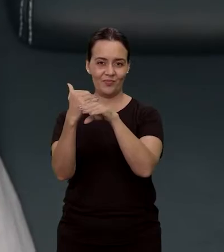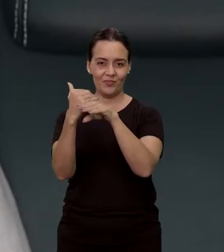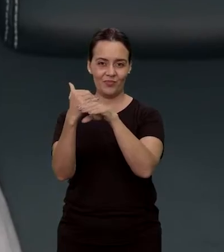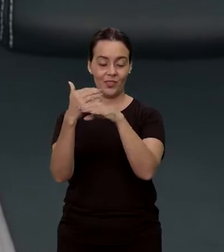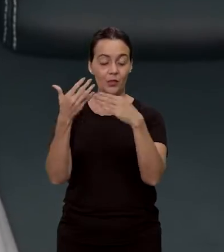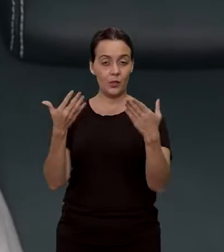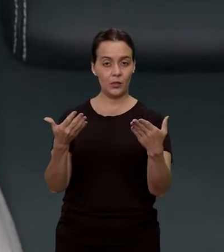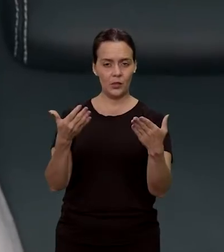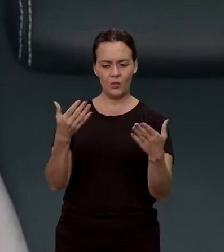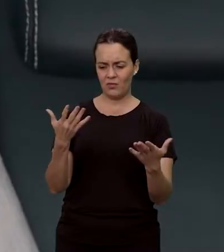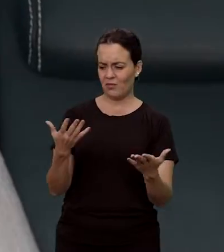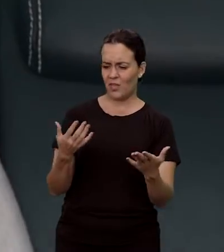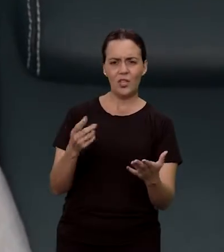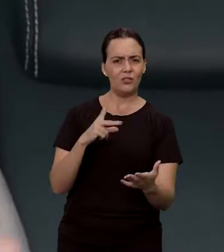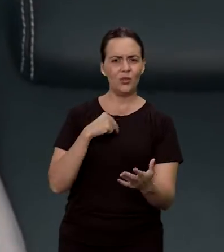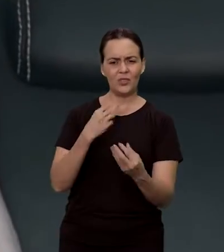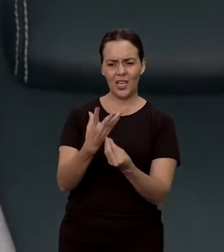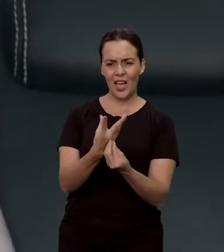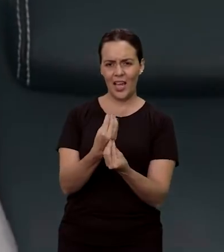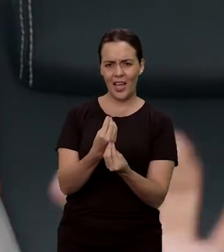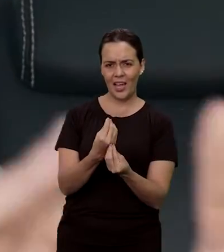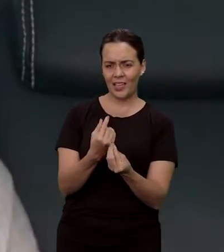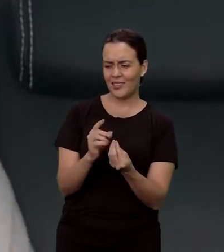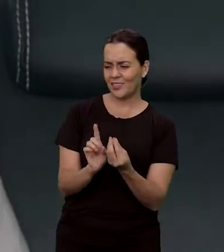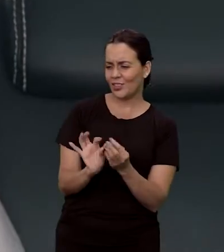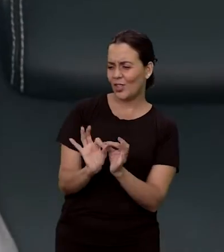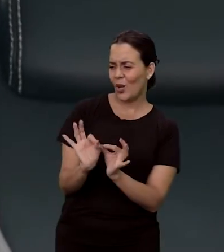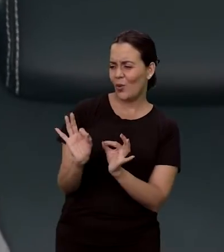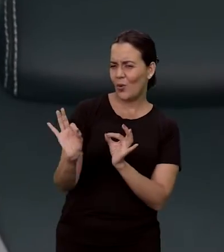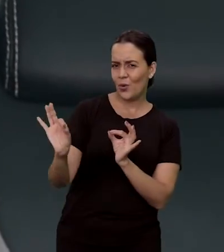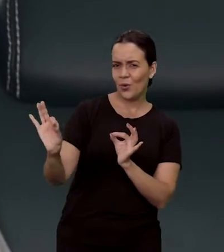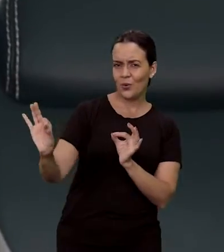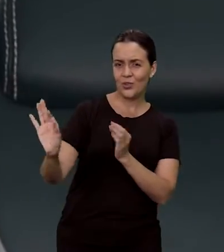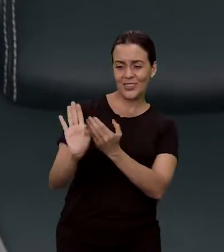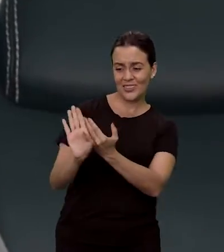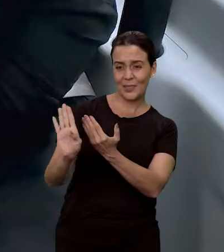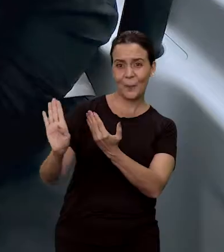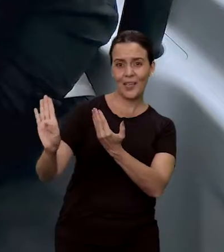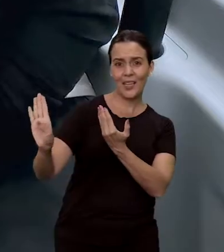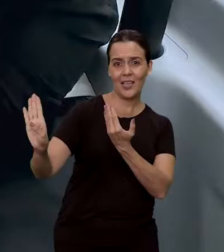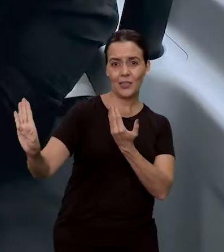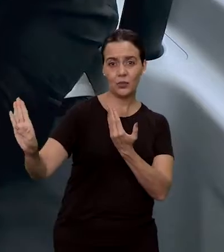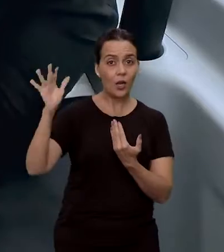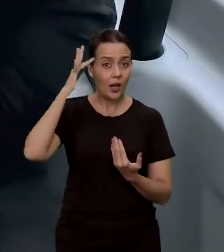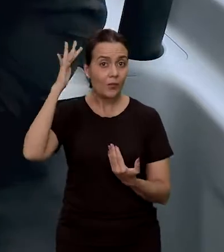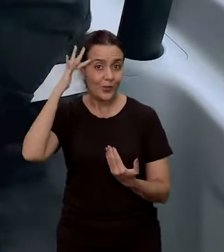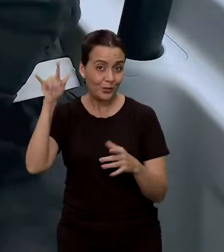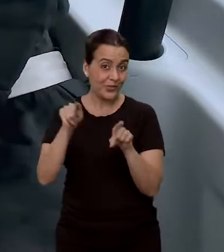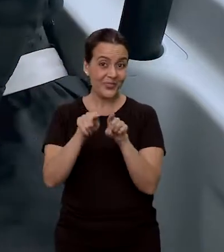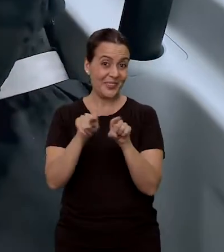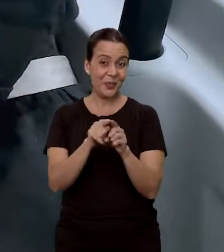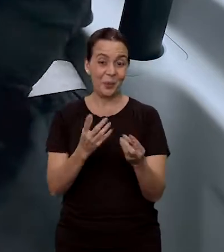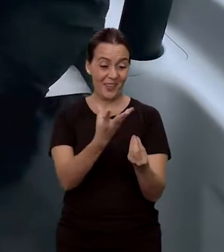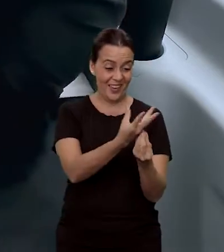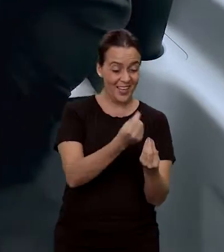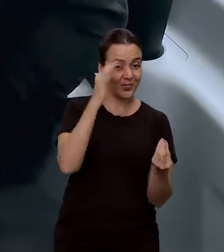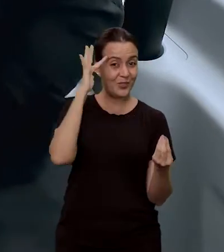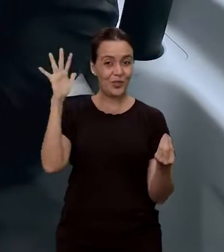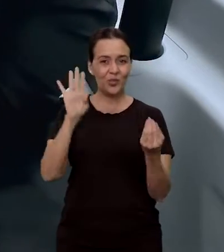como a humanidade coloca a arte como algo quase que inalcançável. [Katiúscia ] A filosofia também. [Mônica] Pois é, a filosofia também tem isso, né?